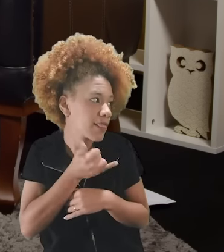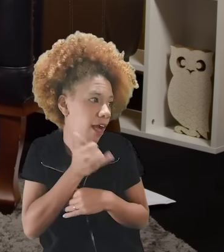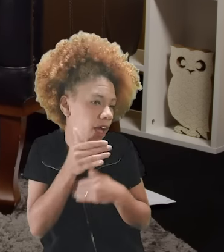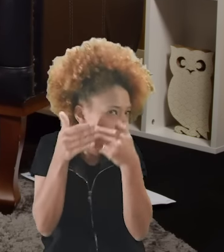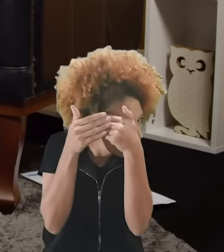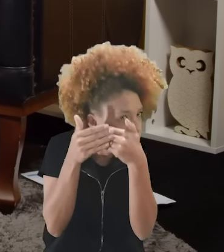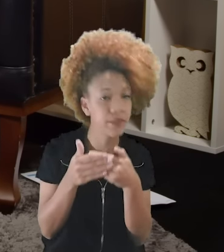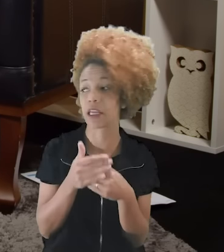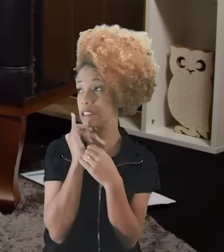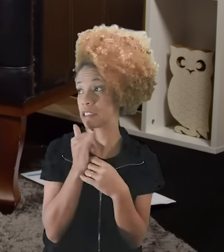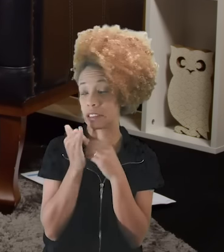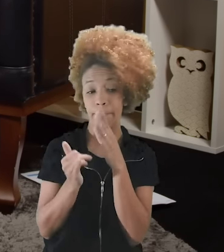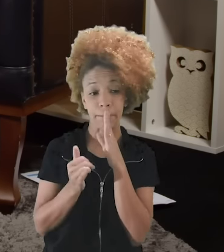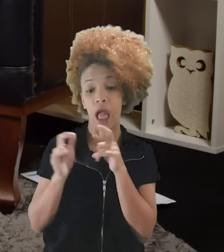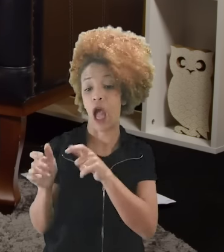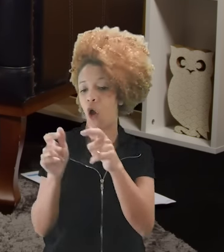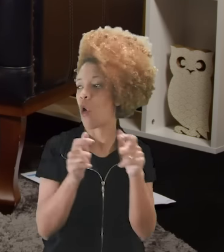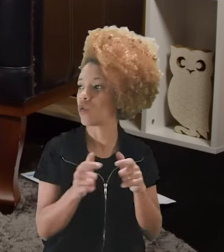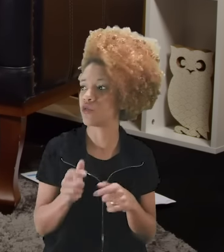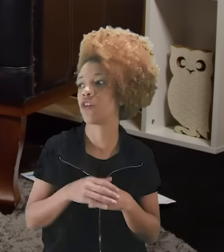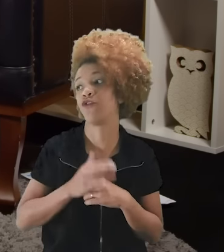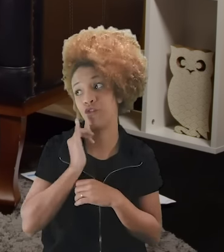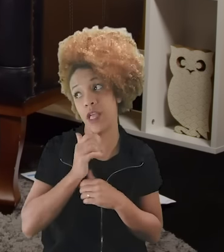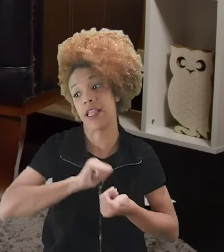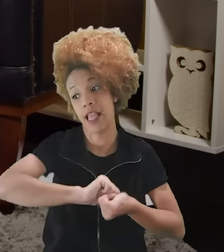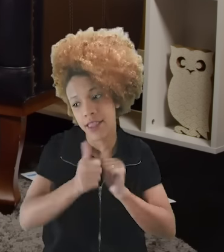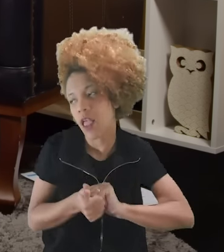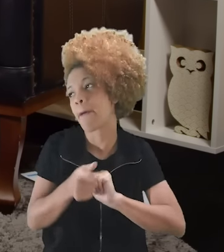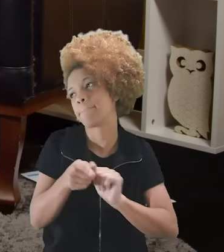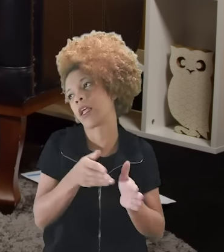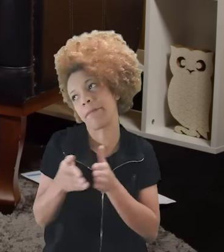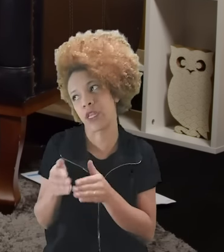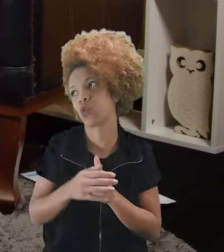tive que narrar sem falar onde os caras estavam foi uma narração adaptada para aquele momento foi